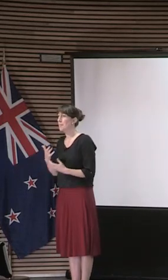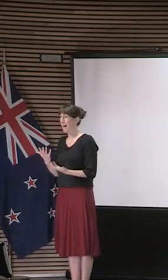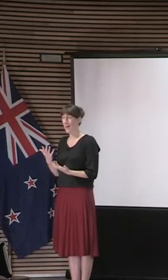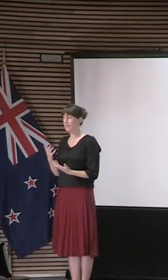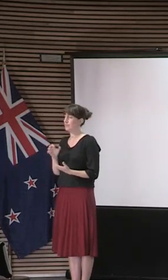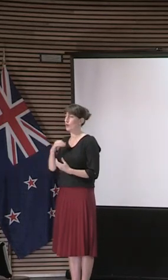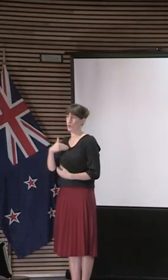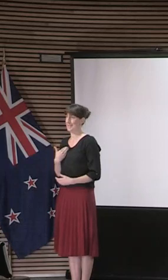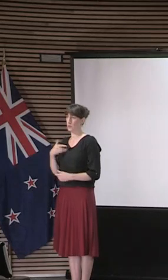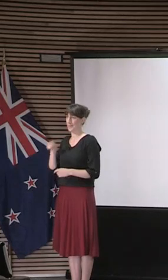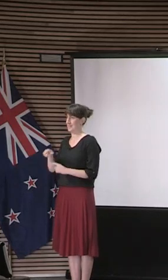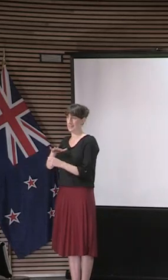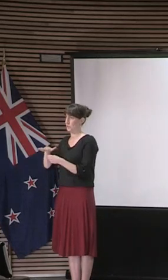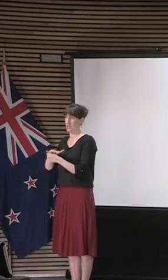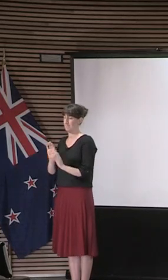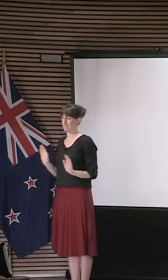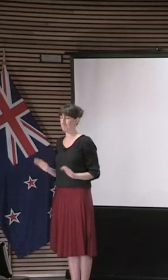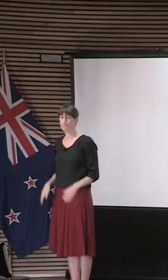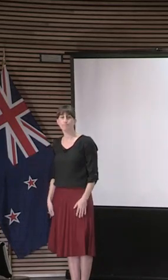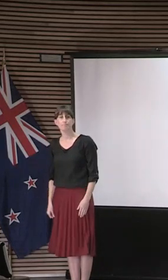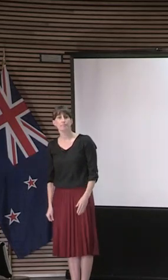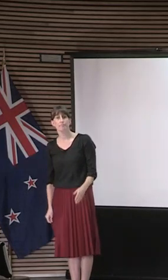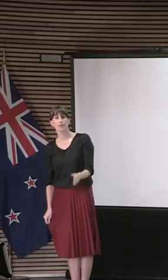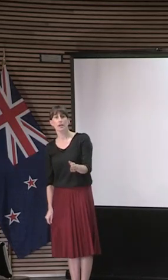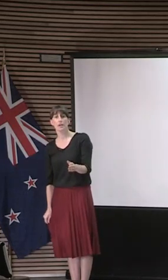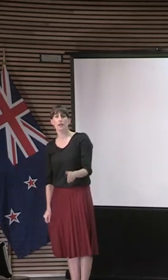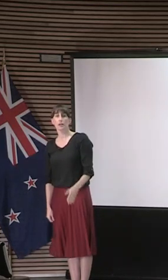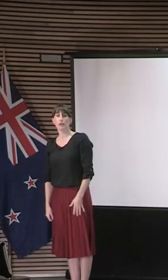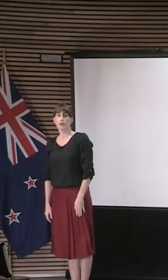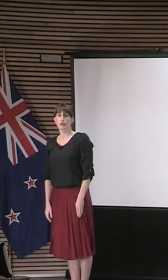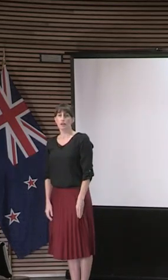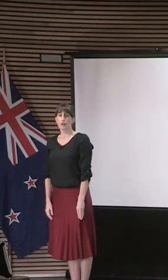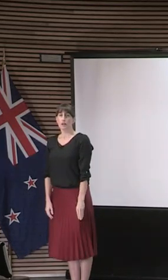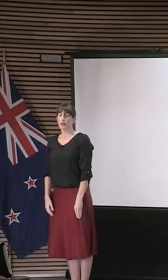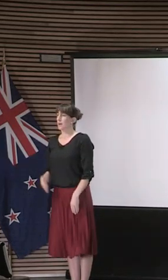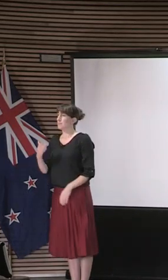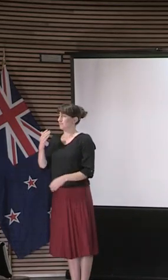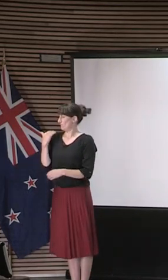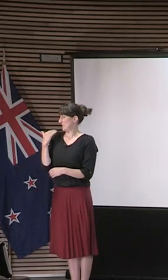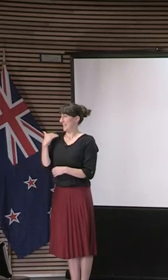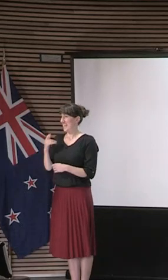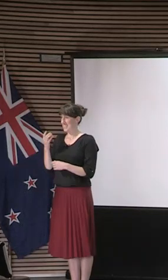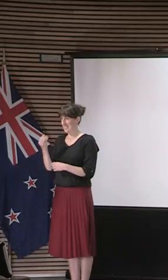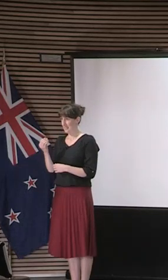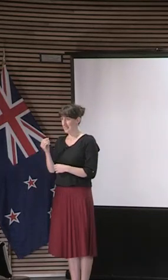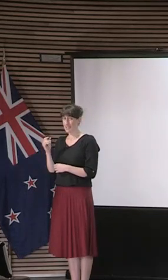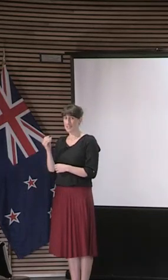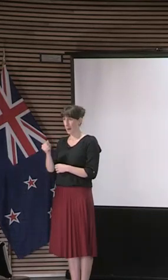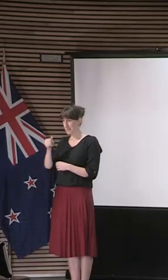take. Ka kite koe kaore au e raru ki te mahi mehemea e